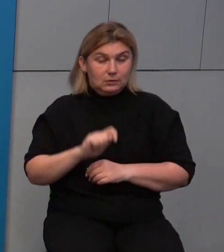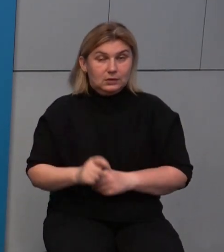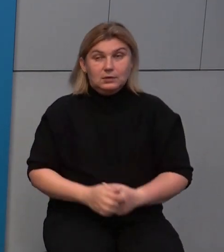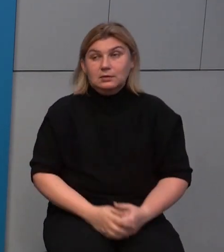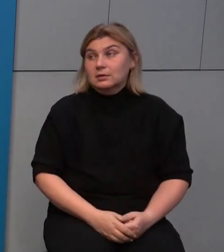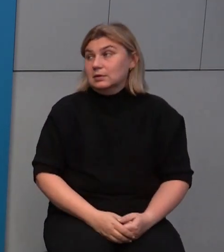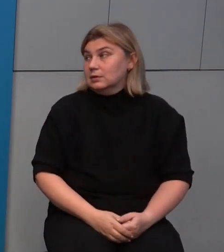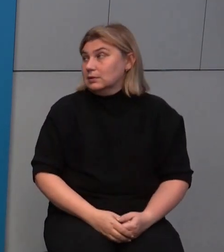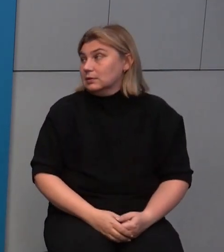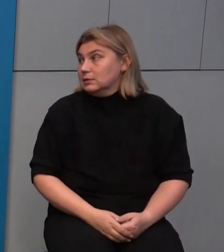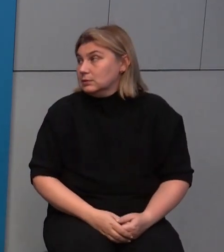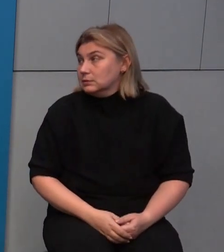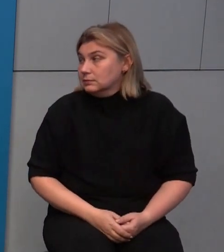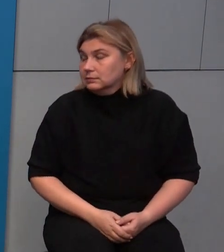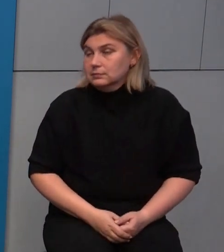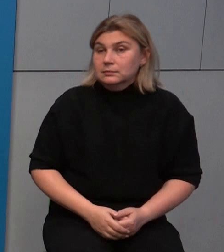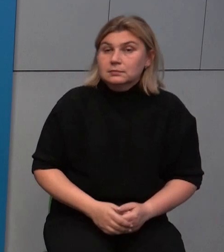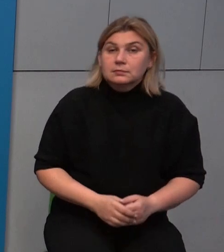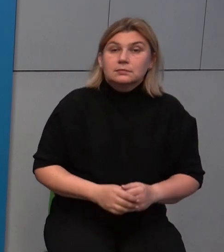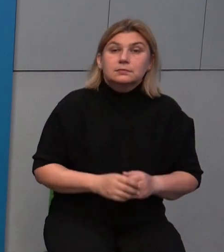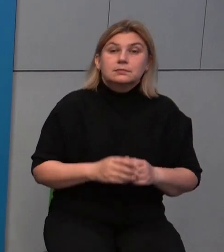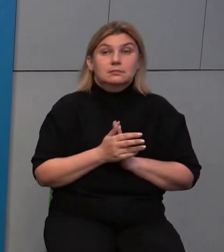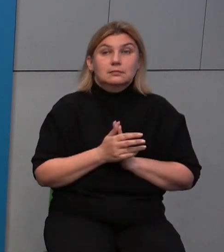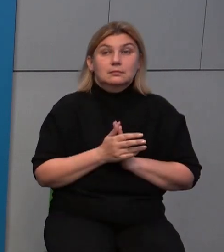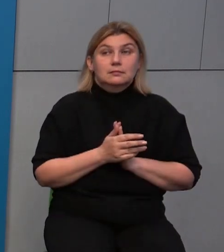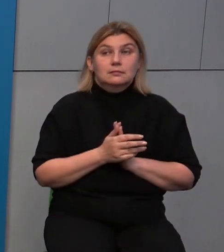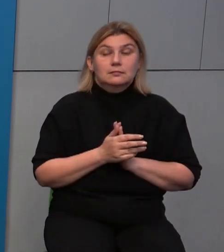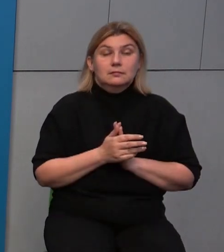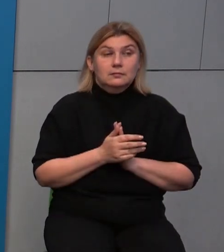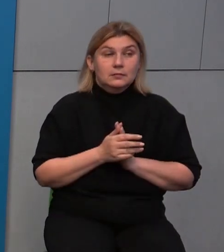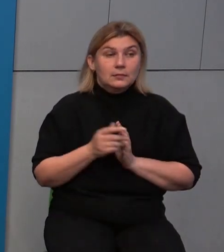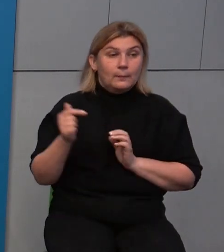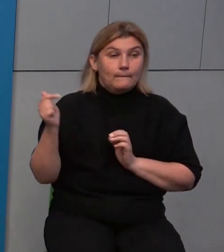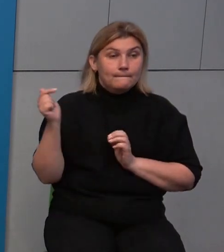tylko po prostu tak, że musimy jakoś najpierw się